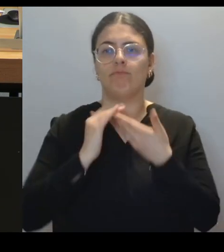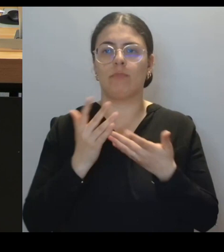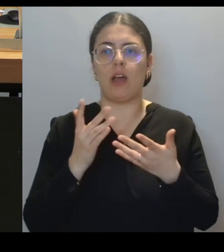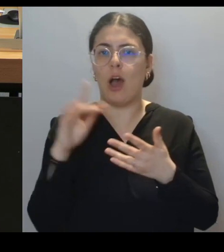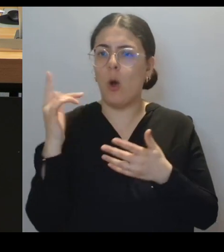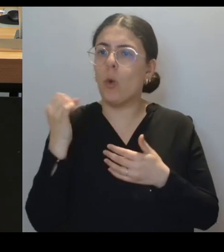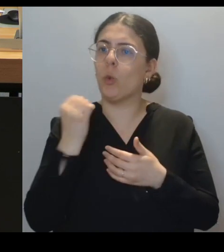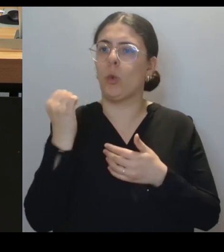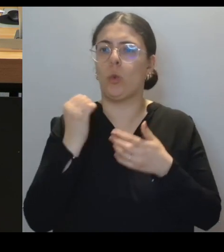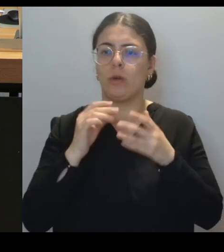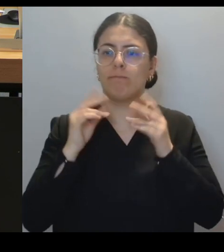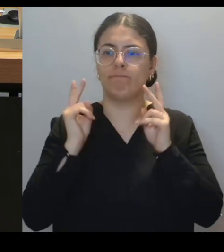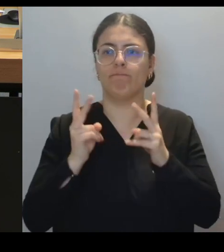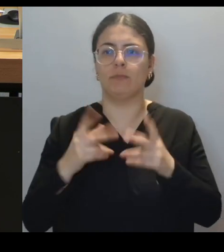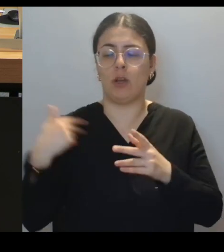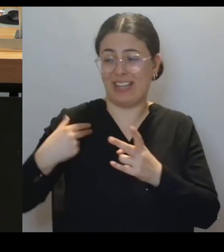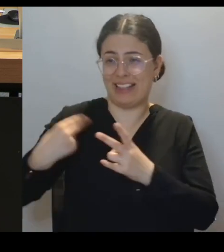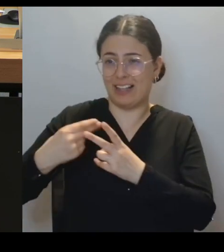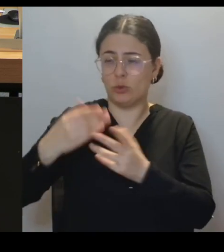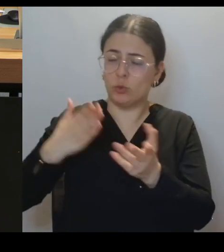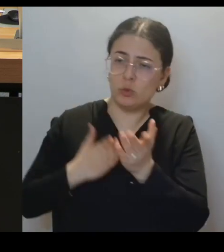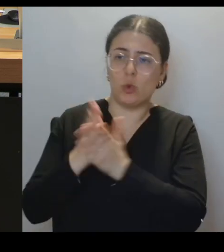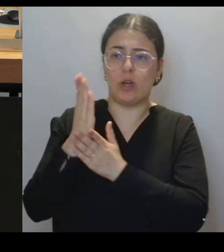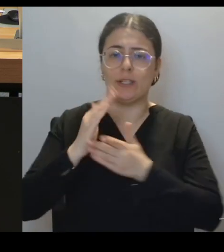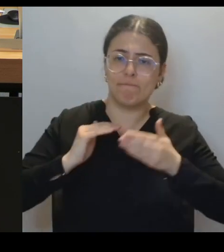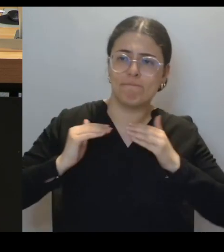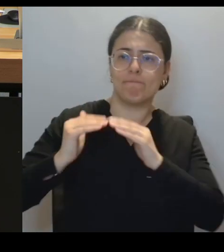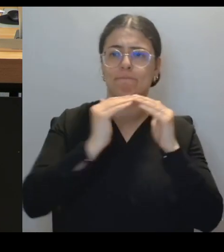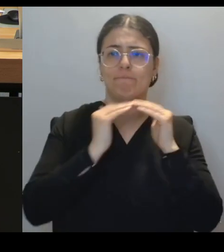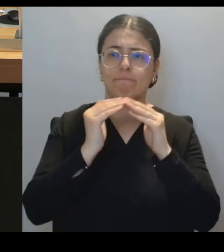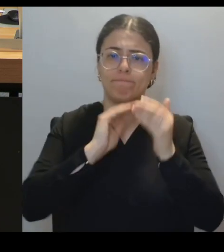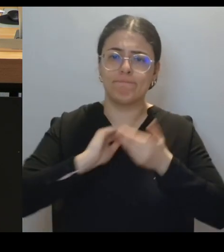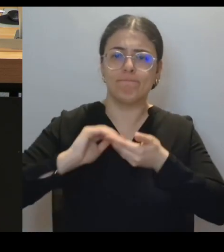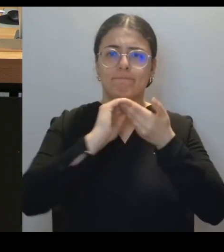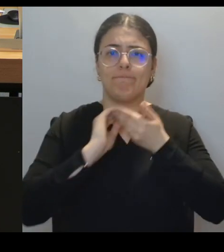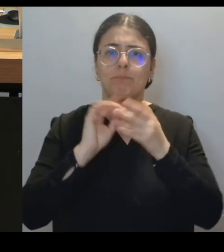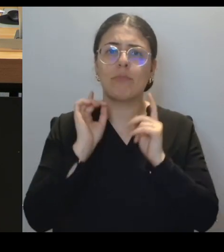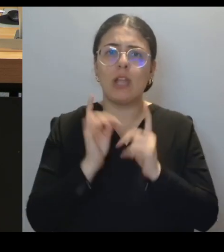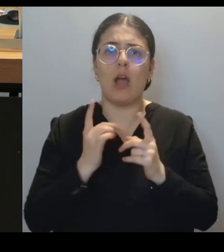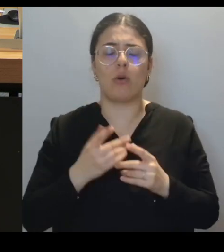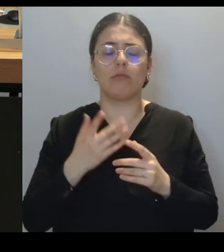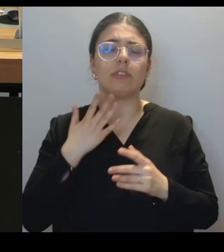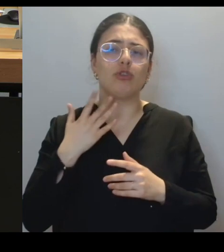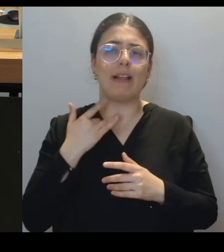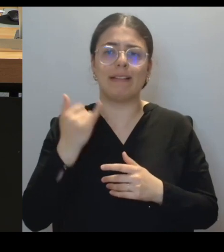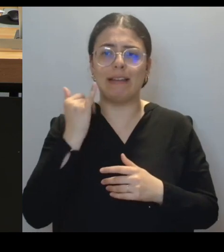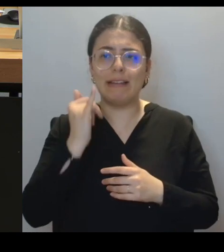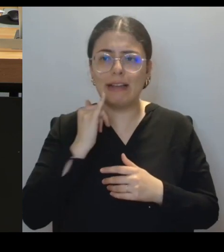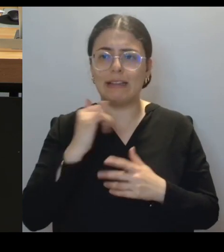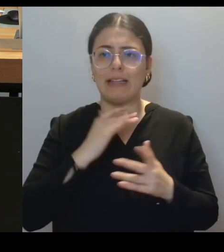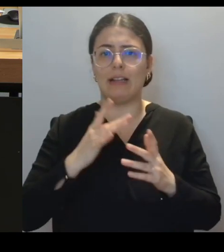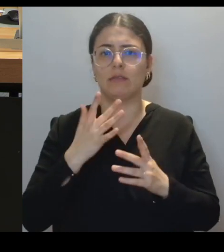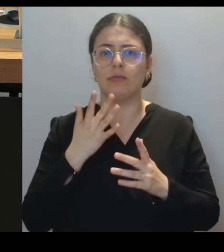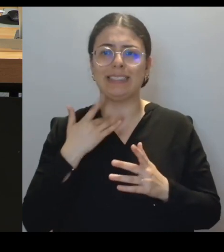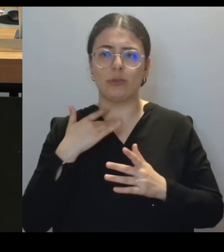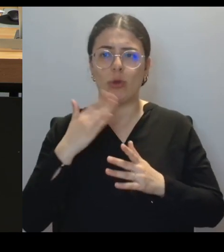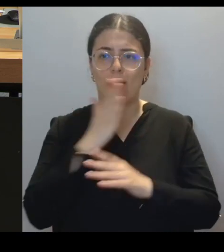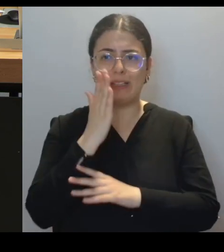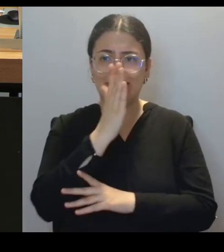unterschiedliche geschlechtliche Identitäten und sexuelle Orientierungen es miteinander ja versuchen, auch der Stadt was zurückzugeben. Das ist nämlich